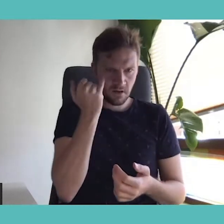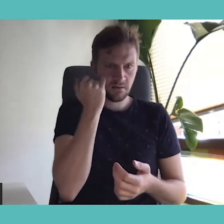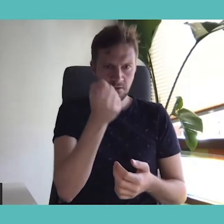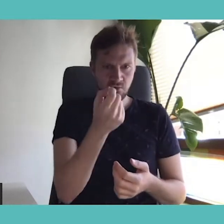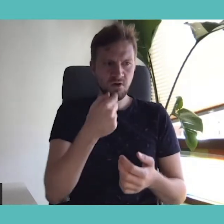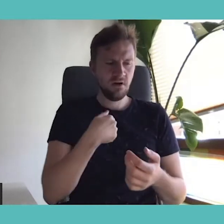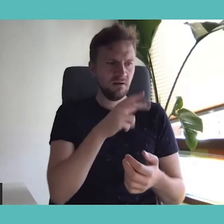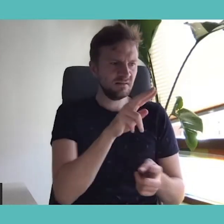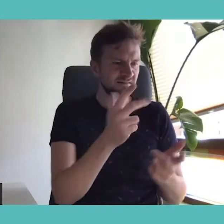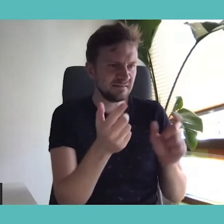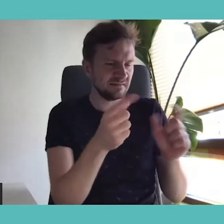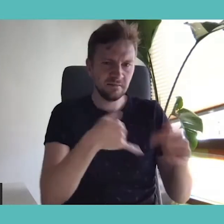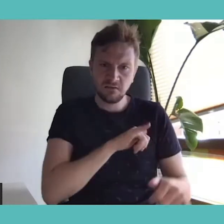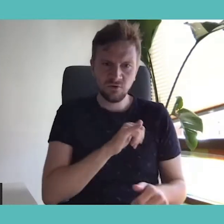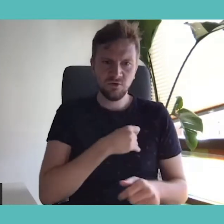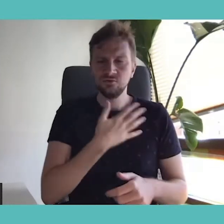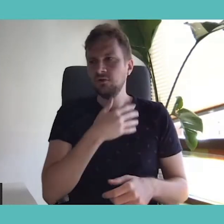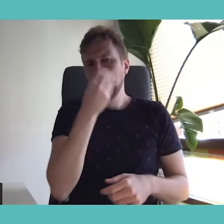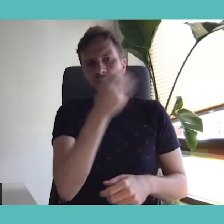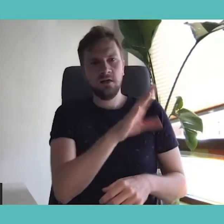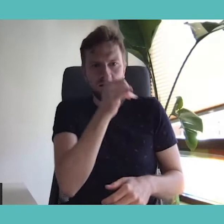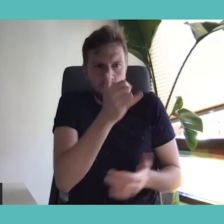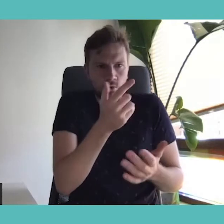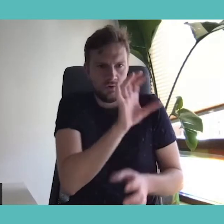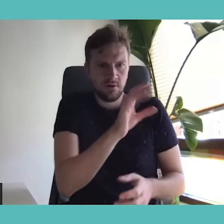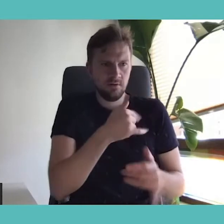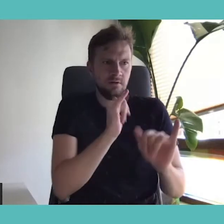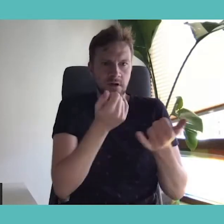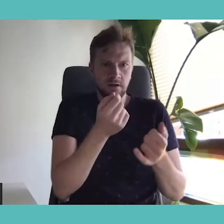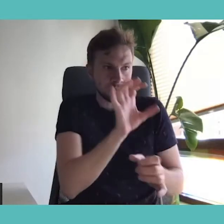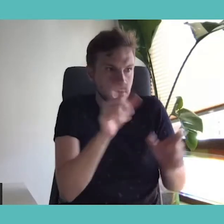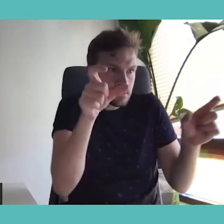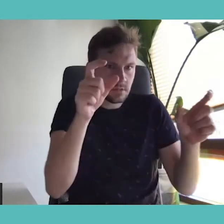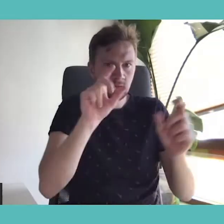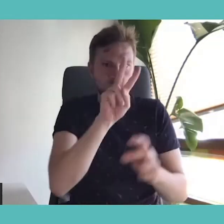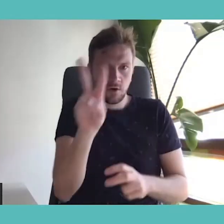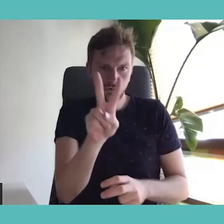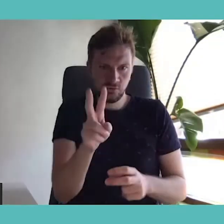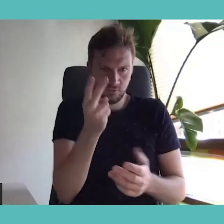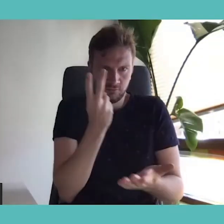Bardzo niekomfortowo mi się ten program oglądało. Oczy nie dawały sobie rady przez dwie godziny emisji!